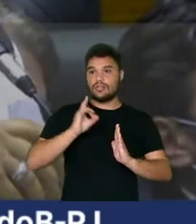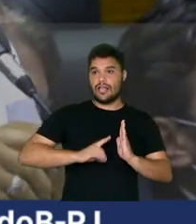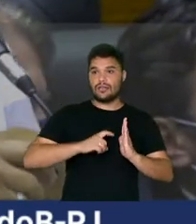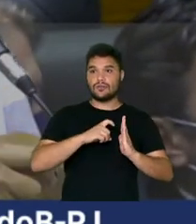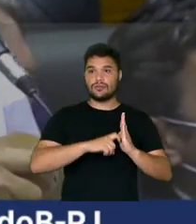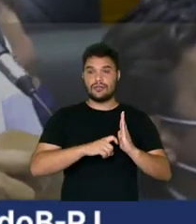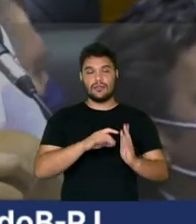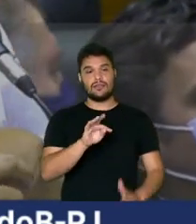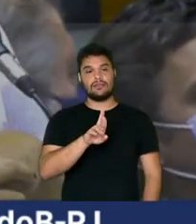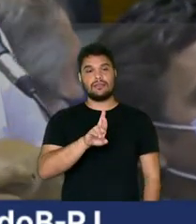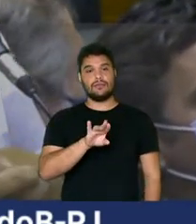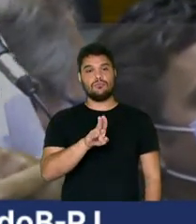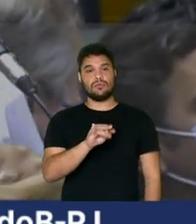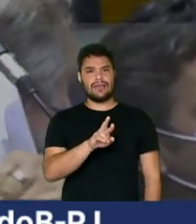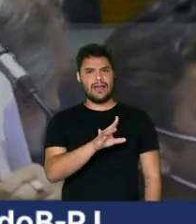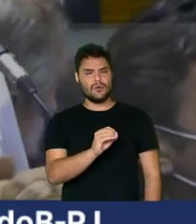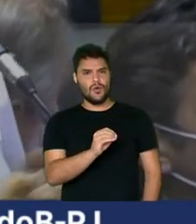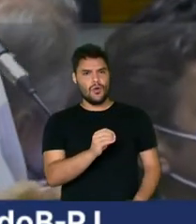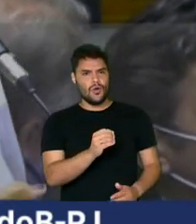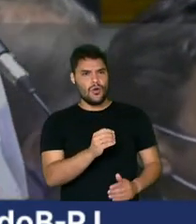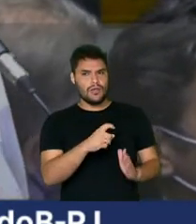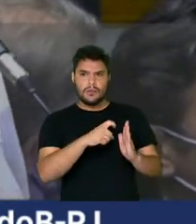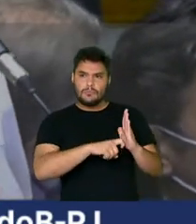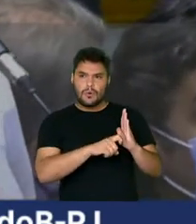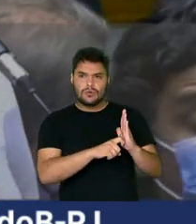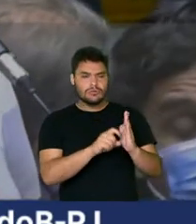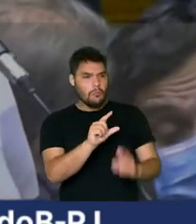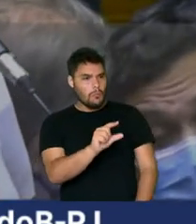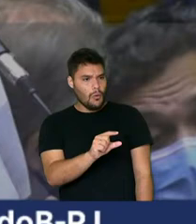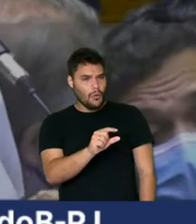NÃO FAZ SENTIDO COBRAR MENOS DA ÁREA DOS JOGOS DO QUE SE